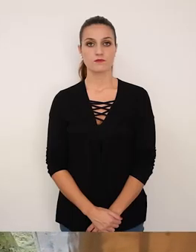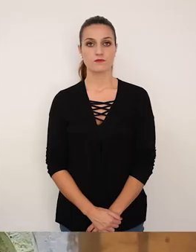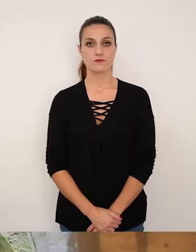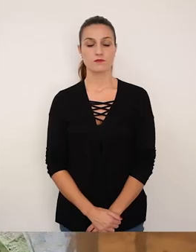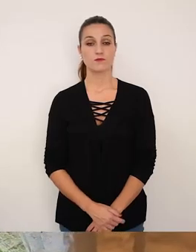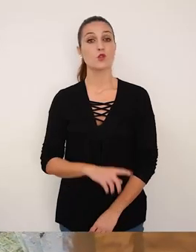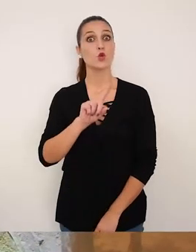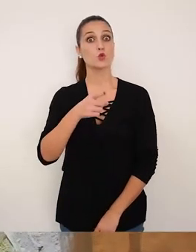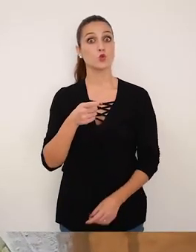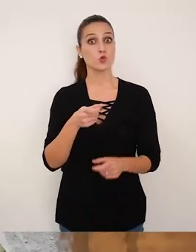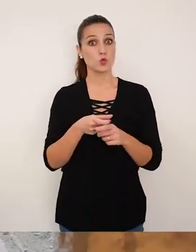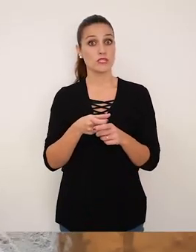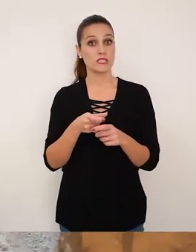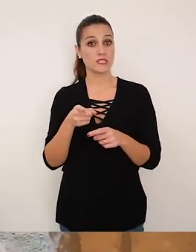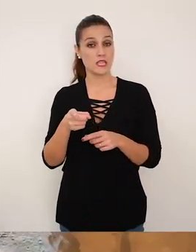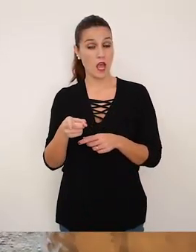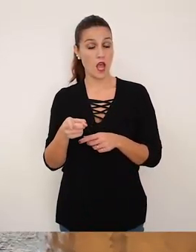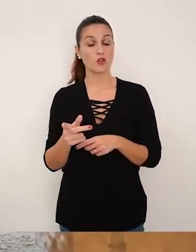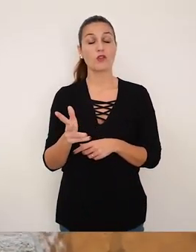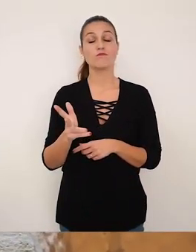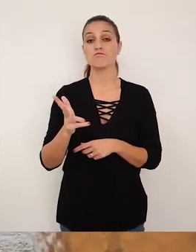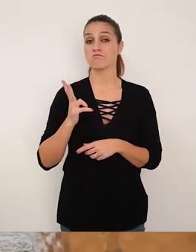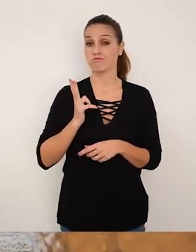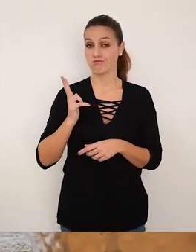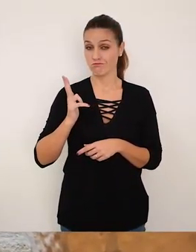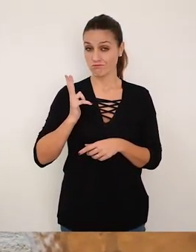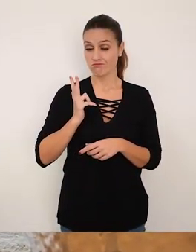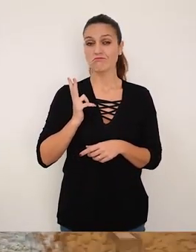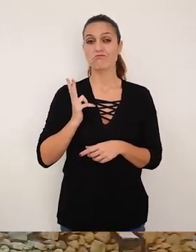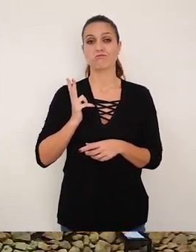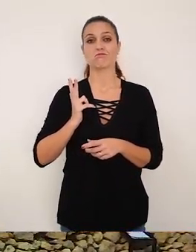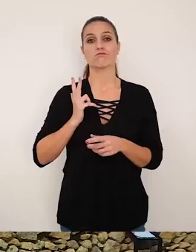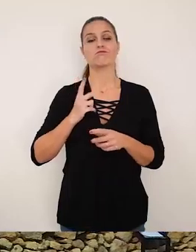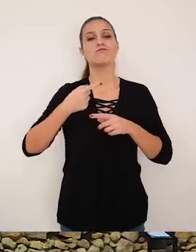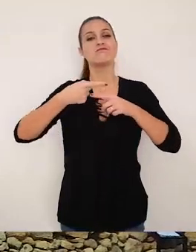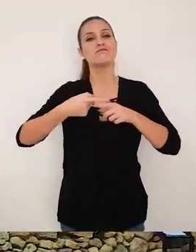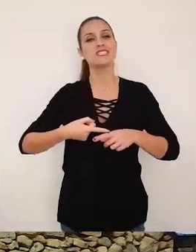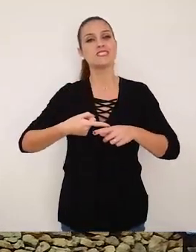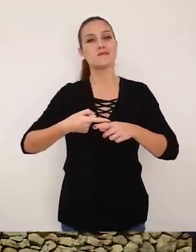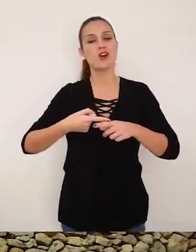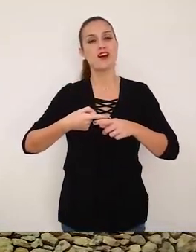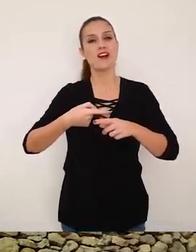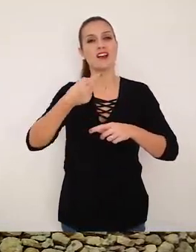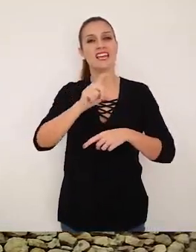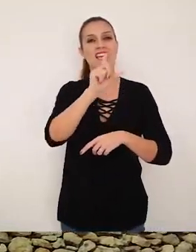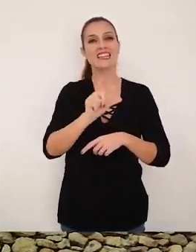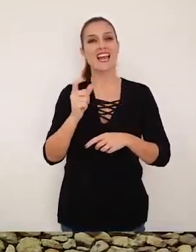A Giurdignano sono ricche e variegate le testimonianze afferenti al mondo italo-greco salentino,